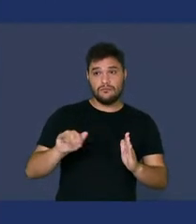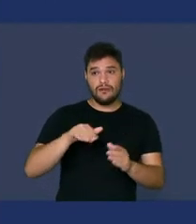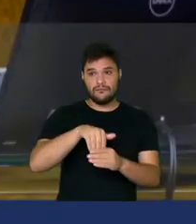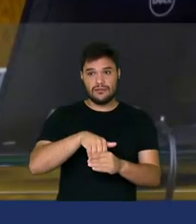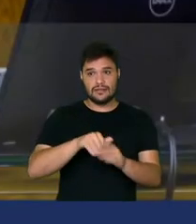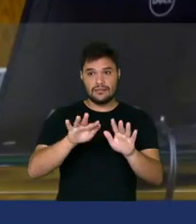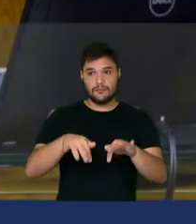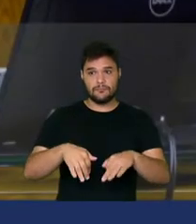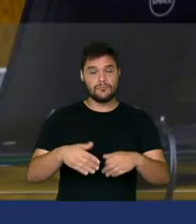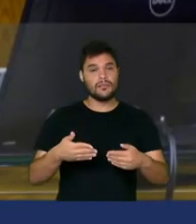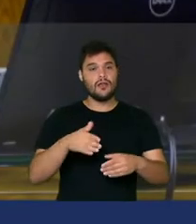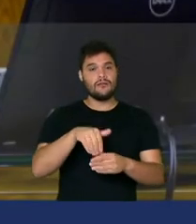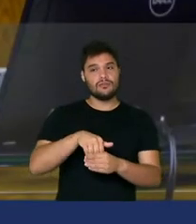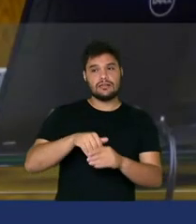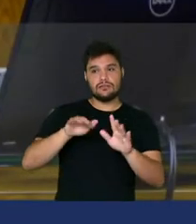SAMUEL PARA PSDB TER CIÊNCIA DA MUDANÇA DE ORIENTAÇÃO.